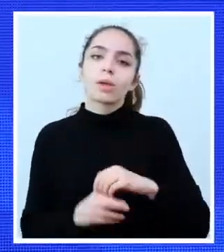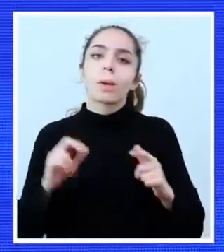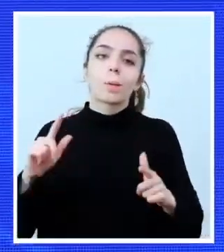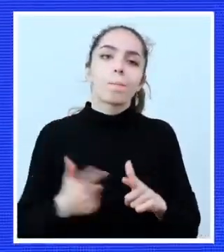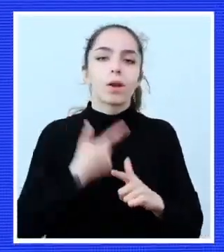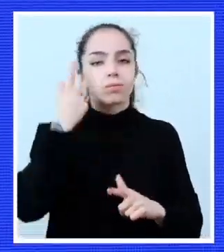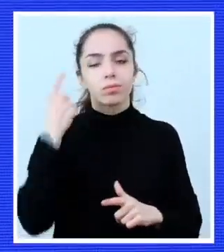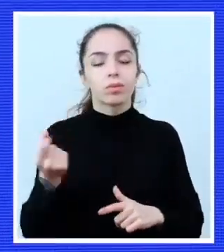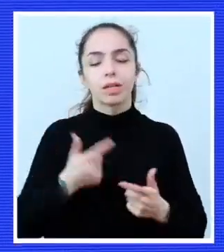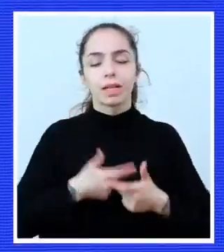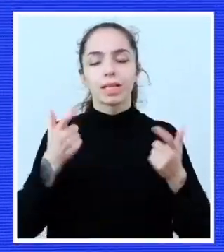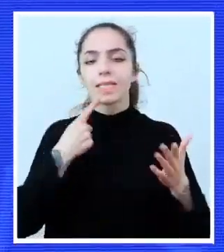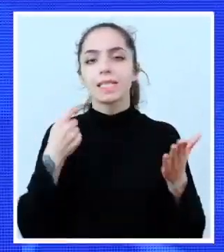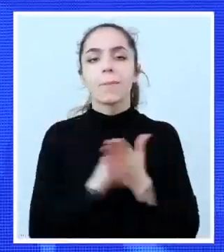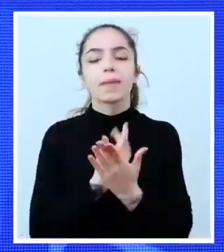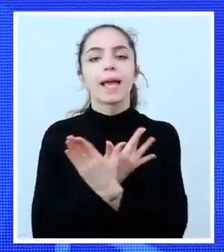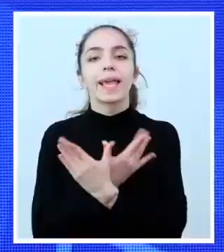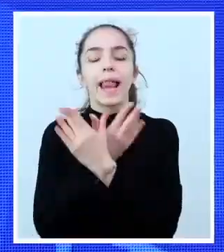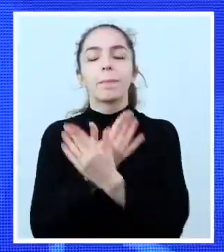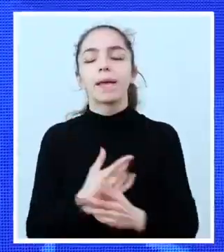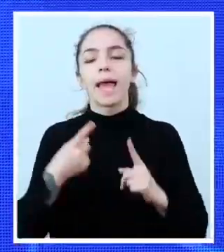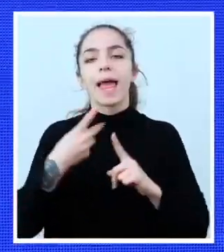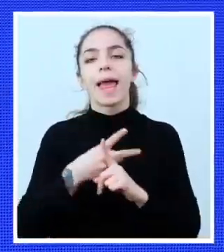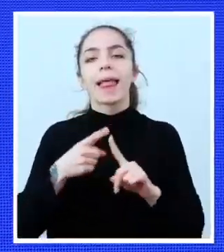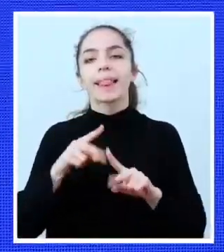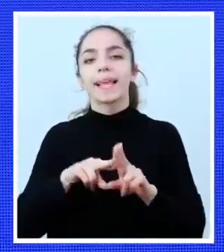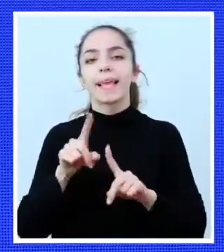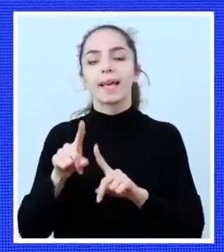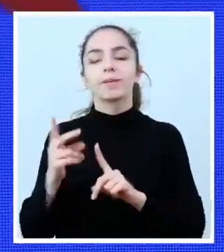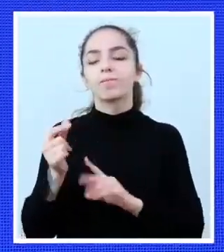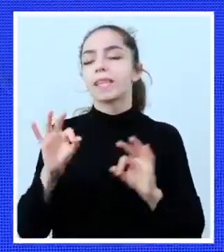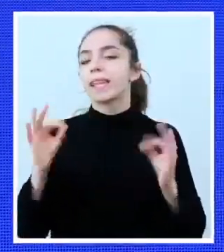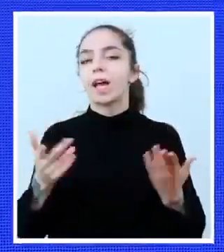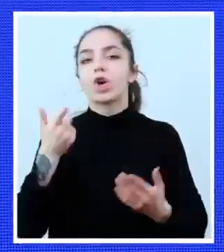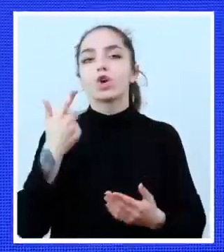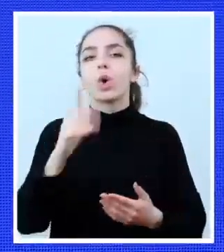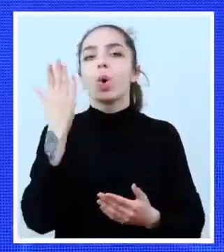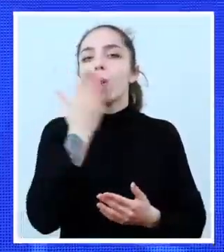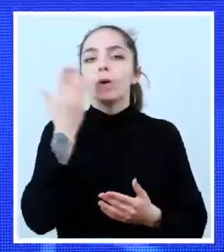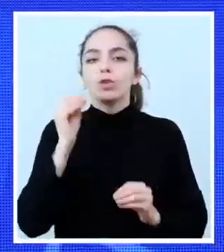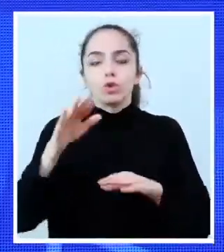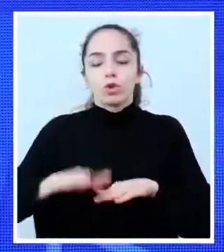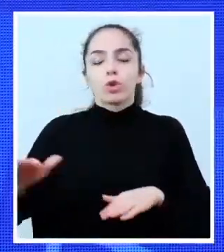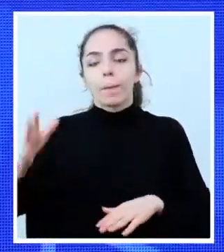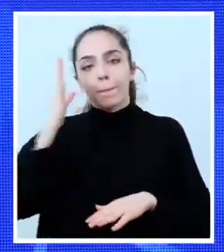ben bunu yapmak için bir proje geliştirmeye başladım: Kelebek Etkisi. Kelebek Etkisinin amacı köy okulundaki çocuklara giderek...